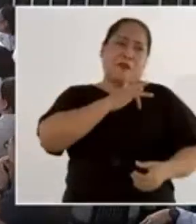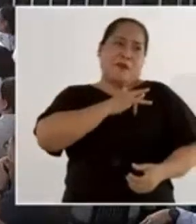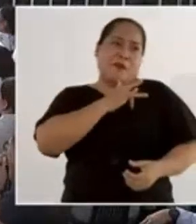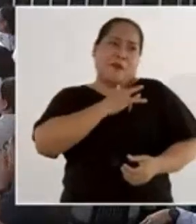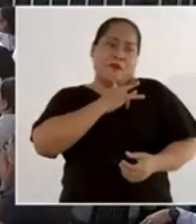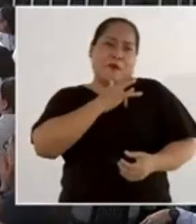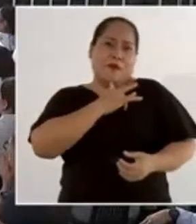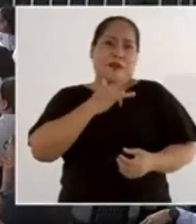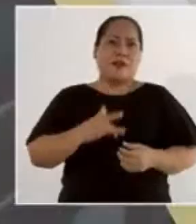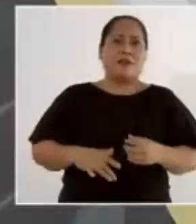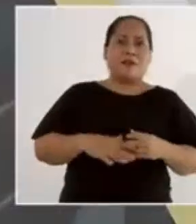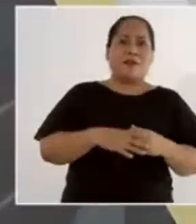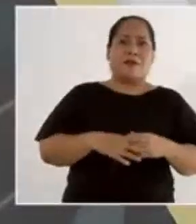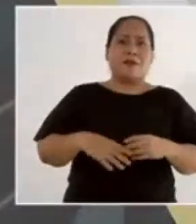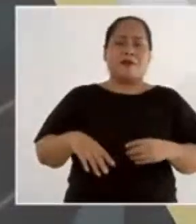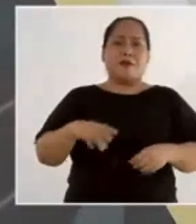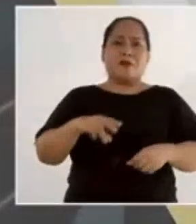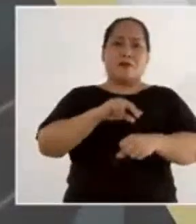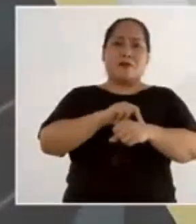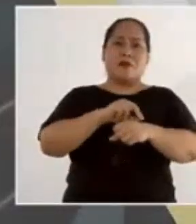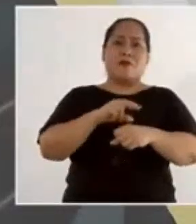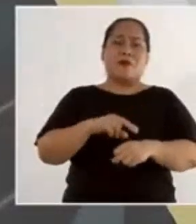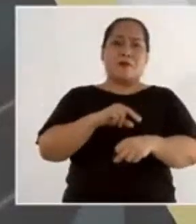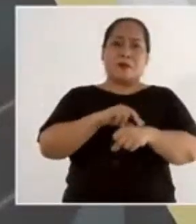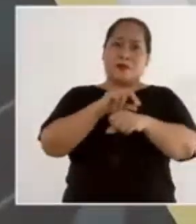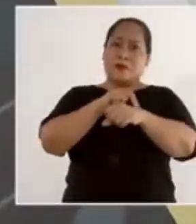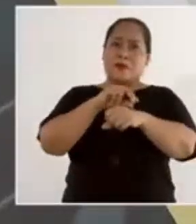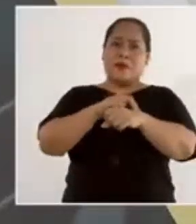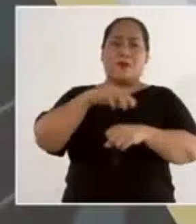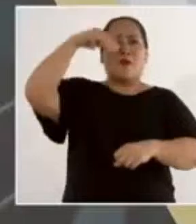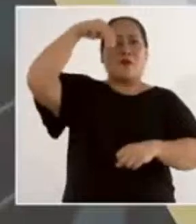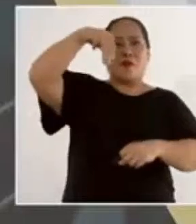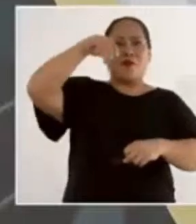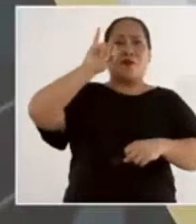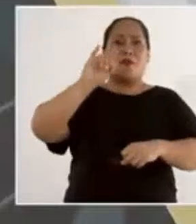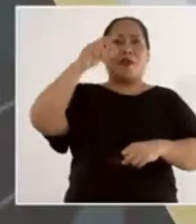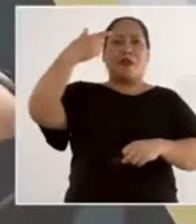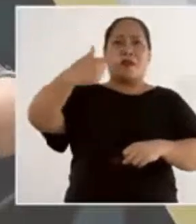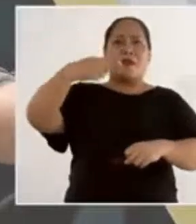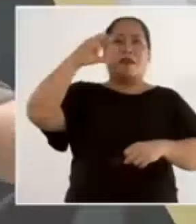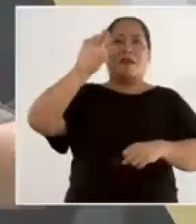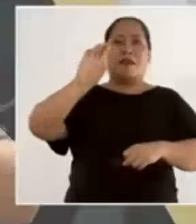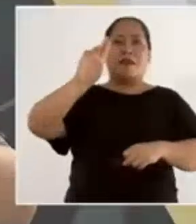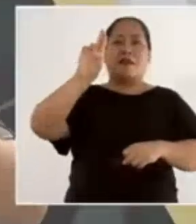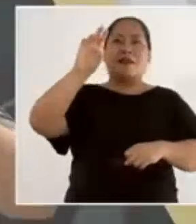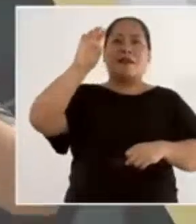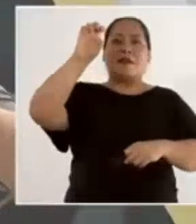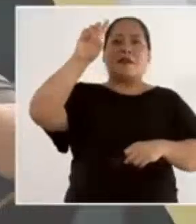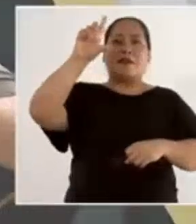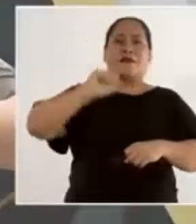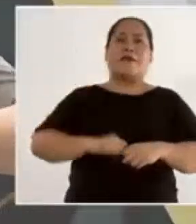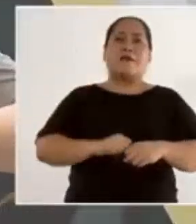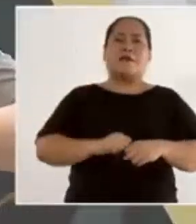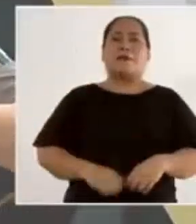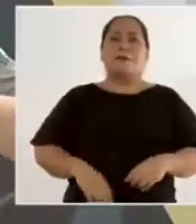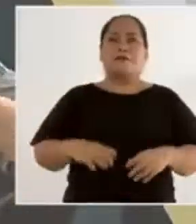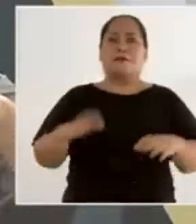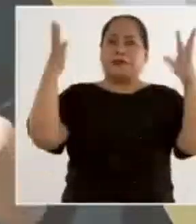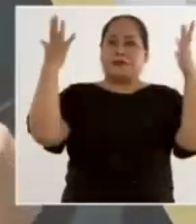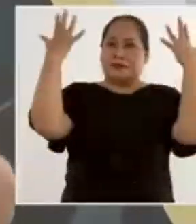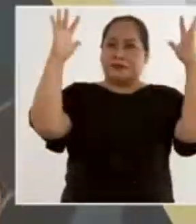Bienestar, el Dr. Miguel Ángel Hernández. Muchas gracias, Dr. Miguel Ángel. [Música] [Aplausos]